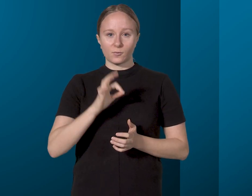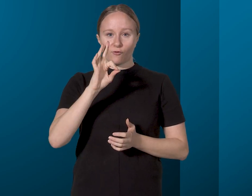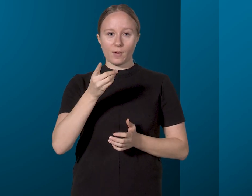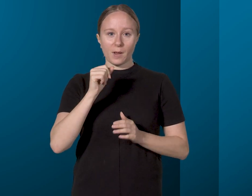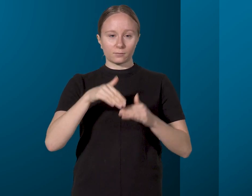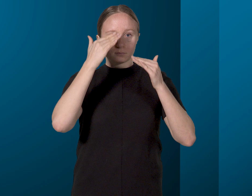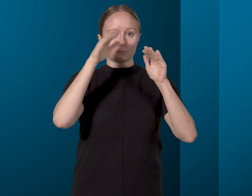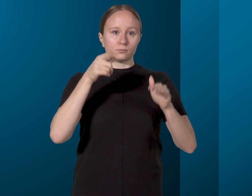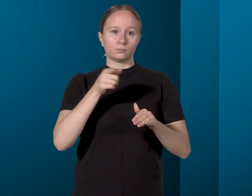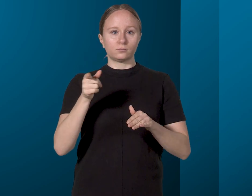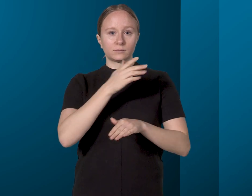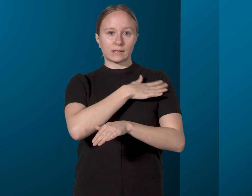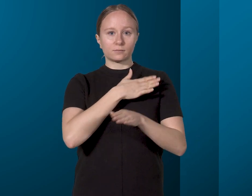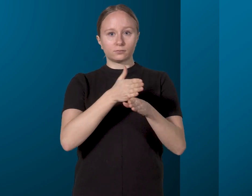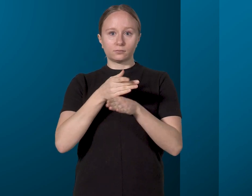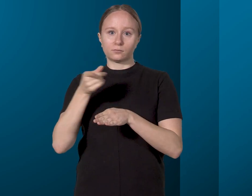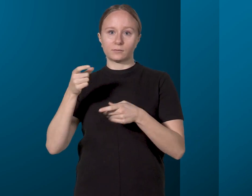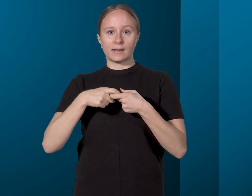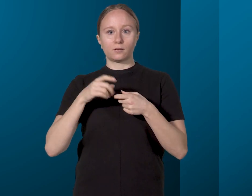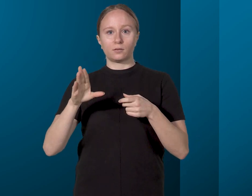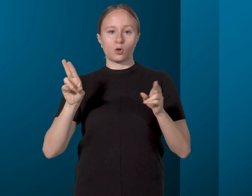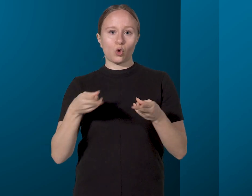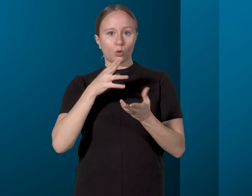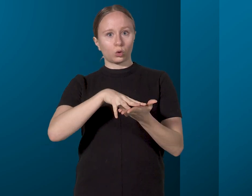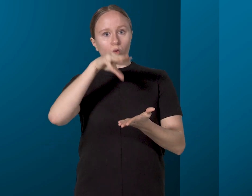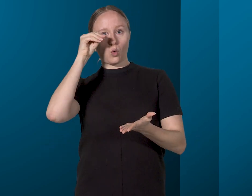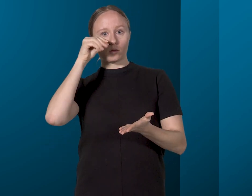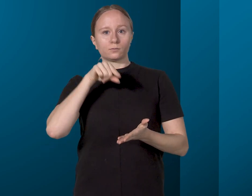FPA har informerat tjänsteleverantörer om sin nya tolkning, -